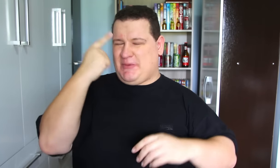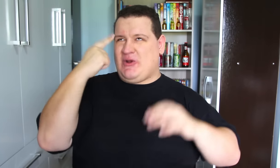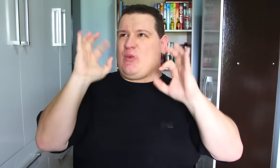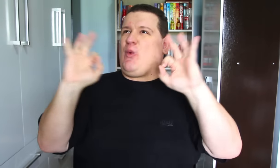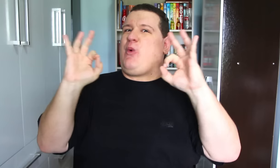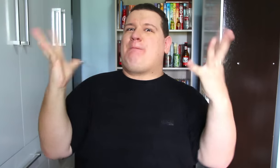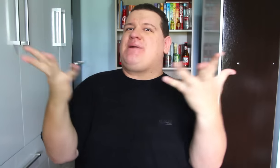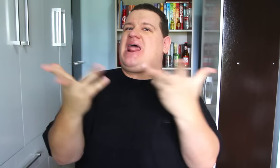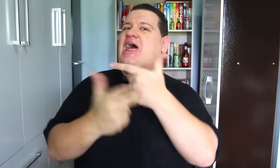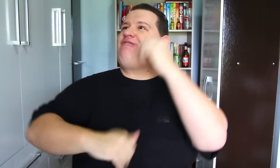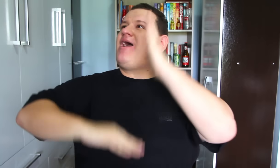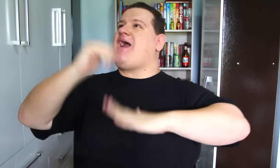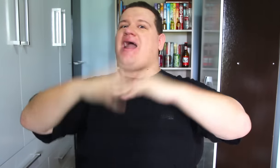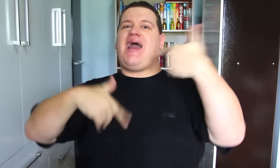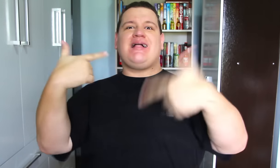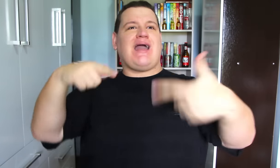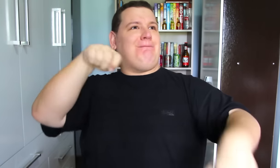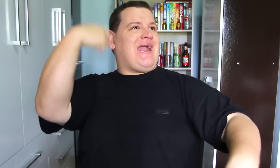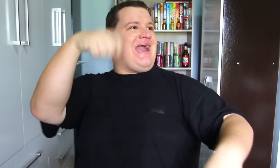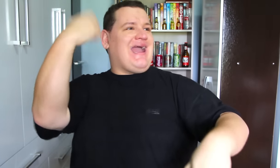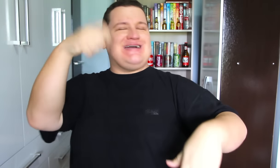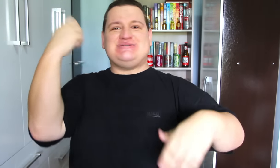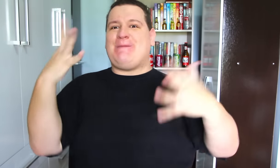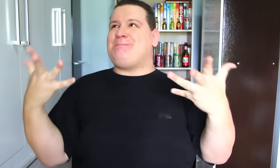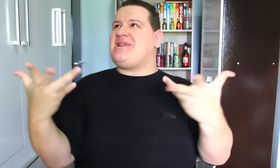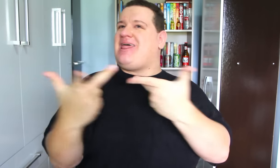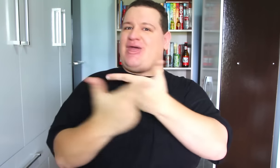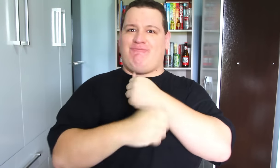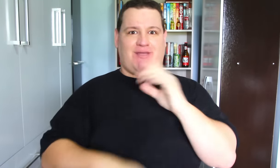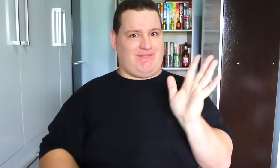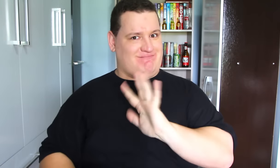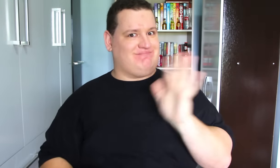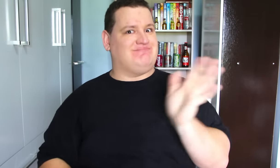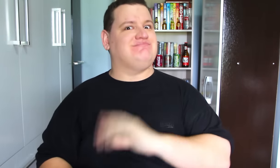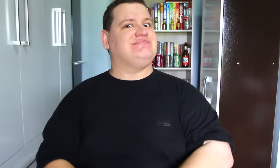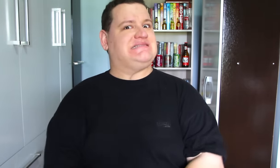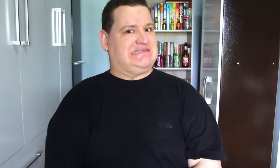Pensou que trabalhar no cinema é tão maravilhoso! Não é bem assim.